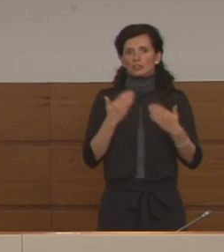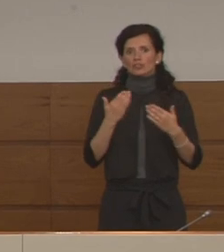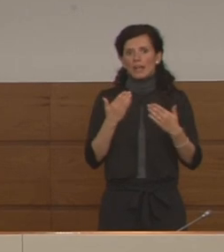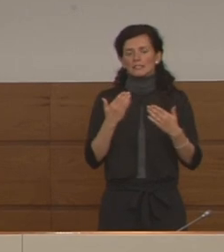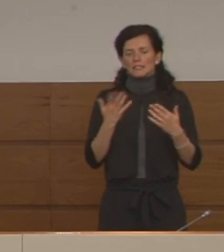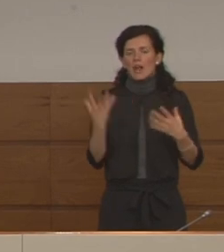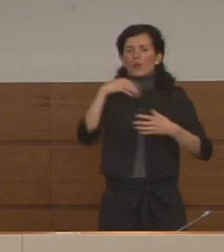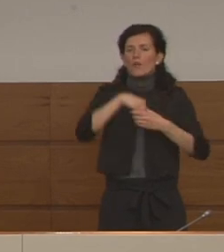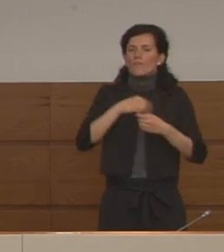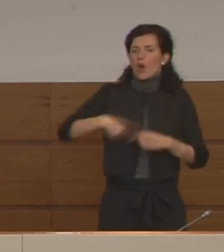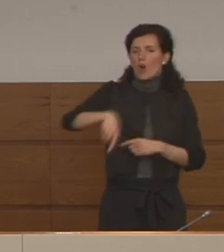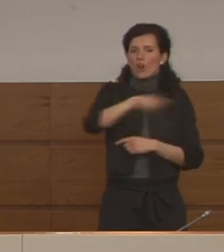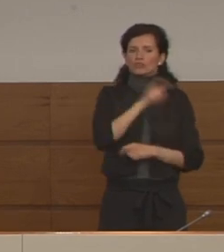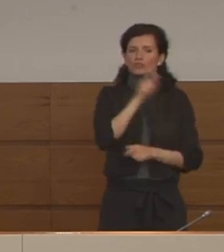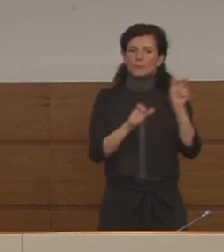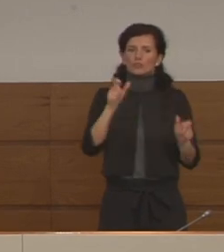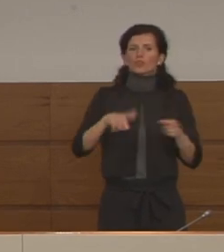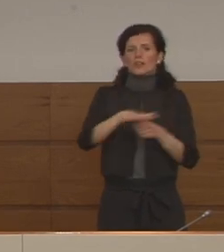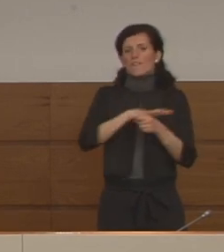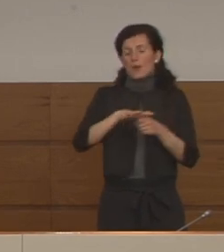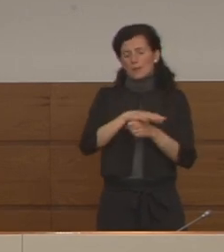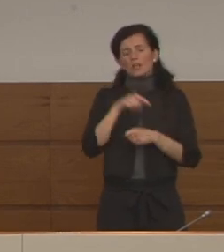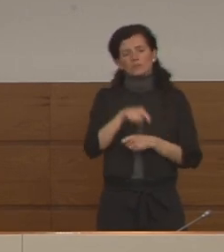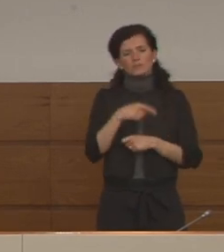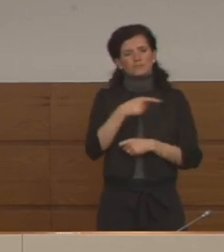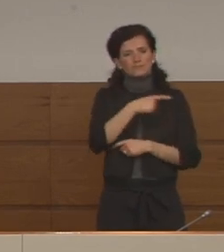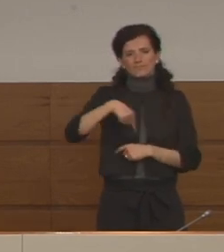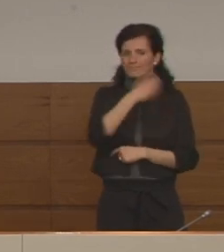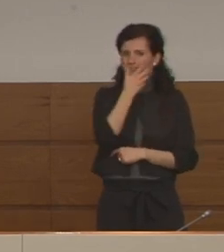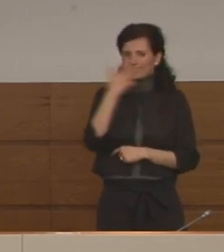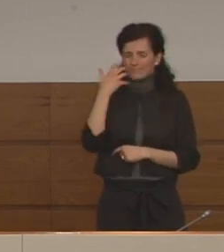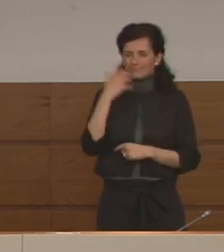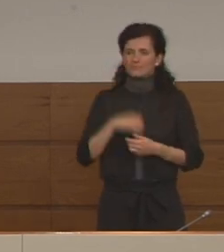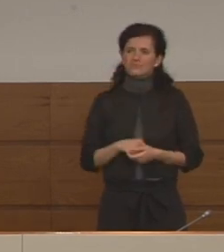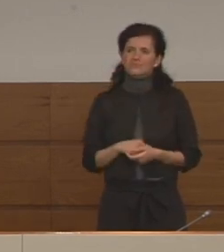molto importante questo tema. Partiamo dai dati di oggi.